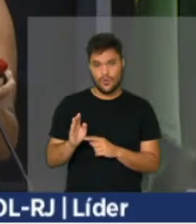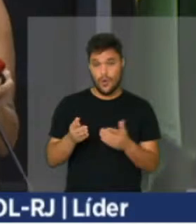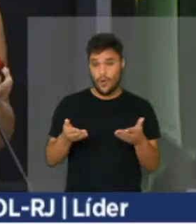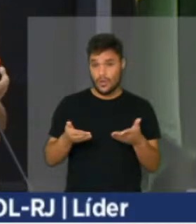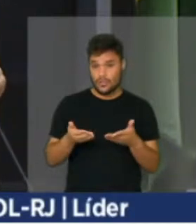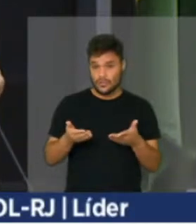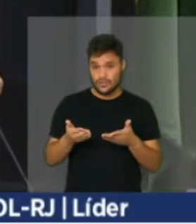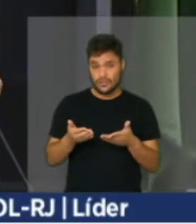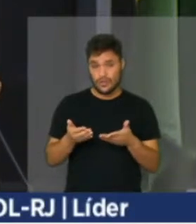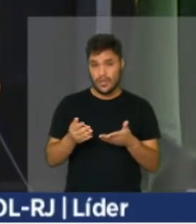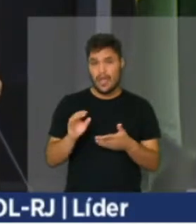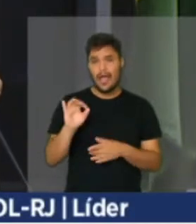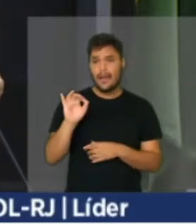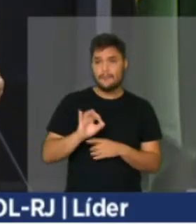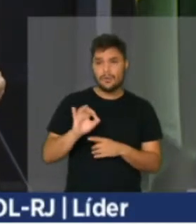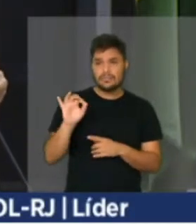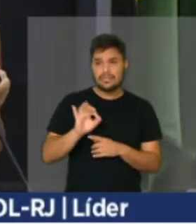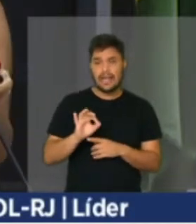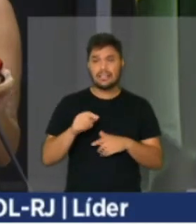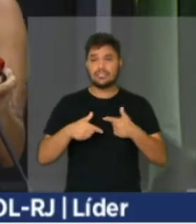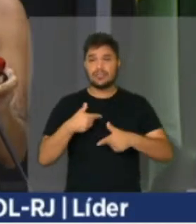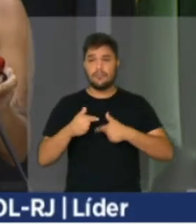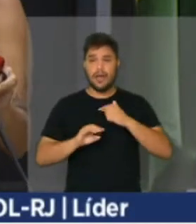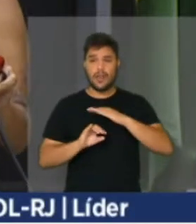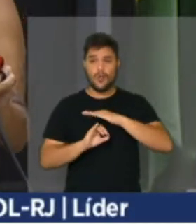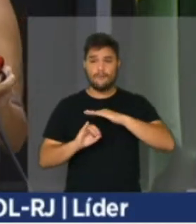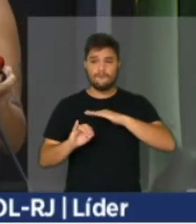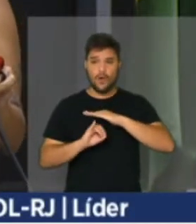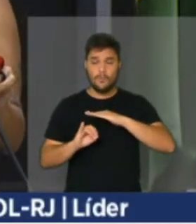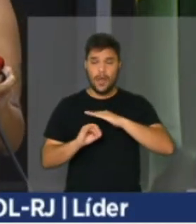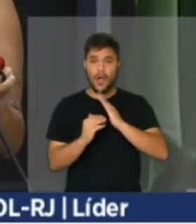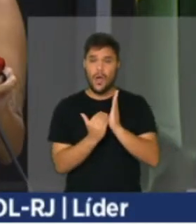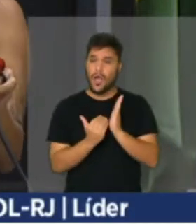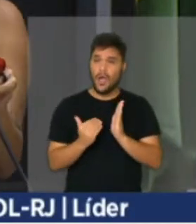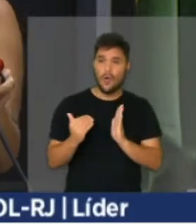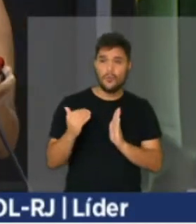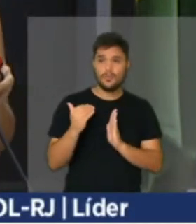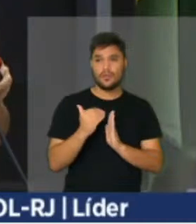BRASIL DE PAULO GUEDES E BOLSONARO, A TAXA DE